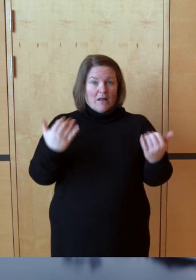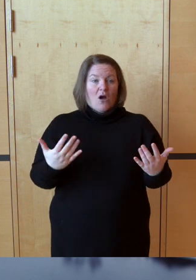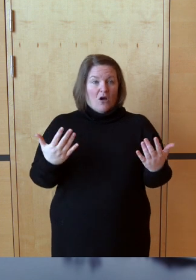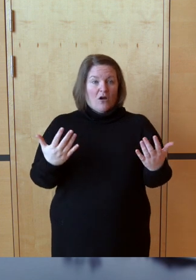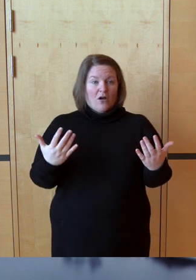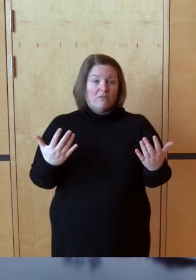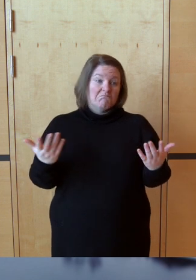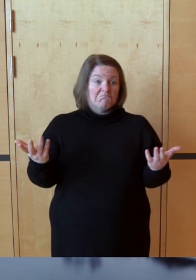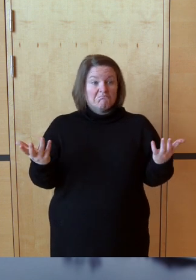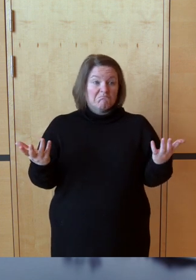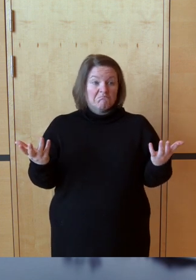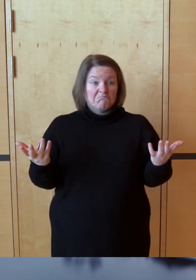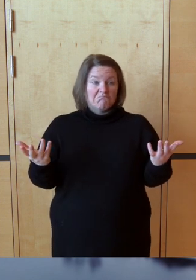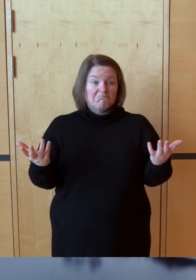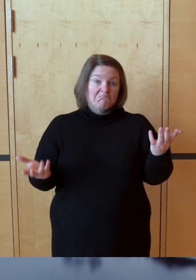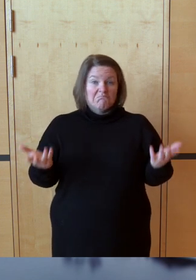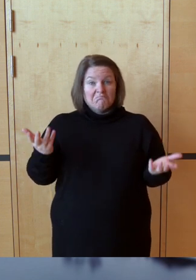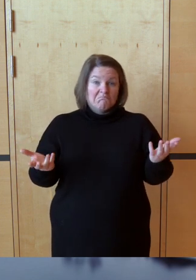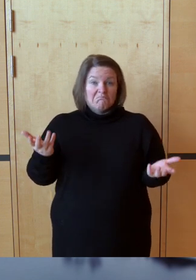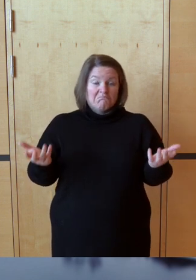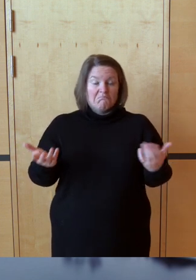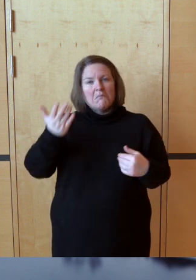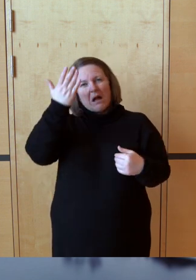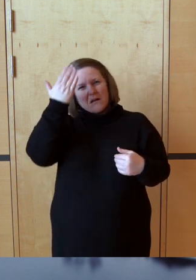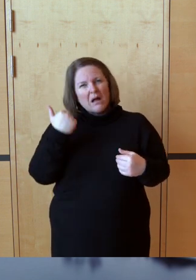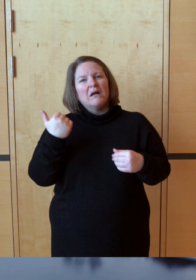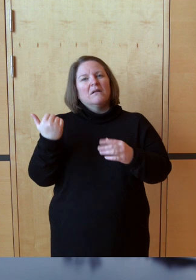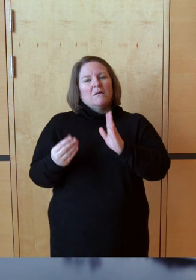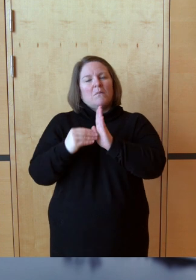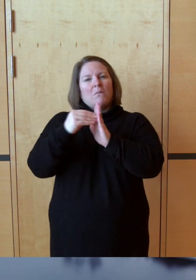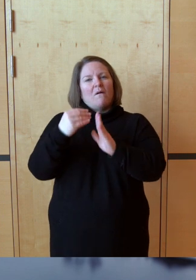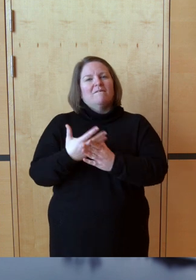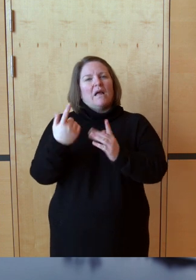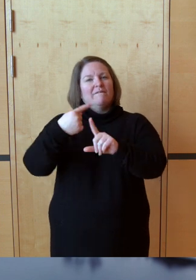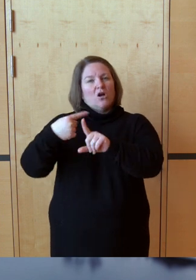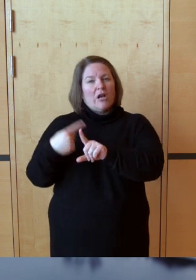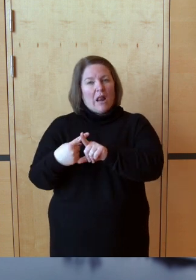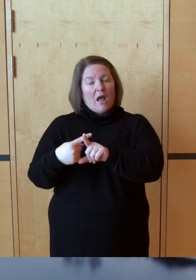Men man kan också inkludera med Hitler fördelar att det är när man flyttar ner till Östra Navet